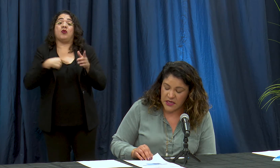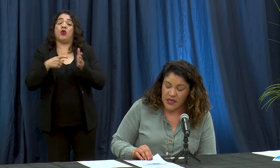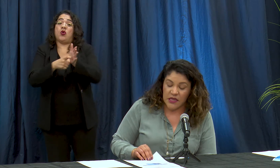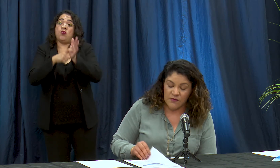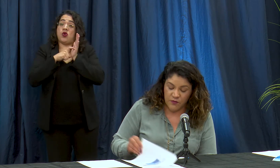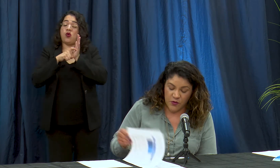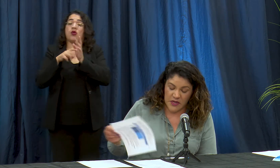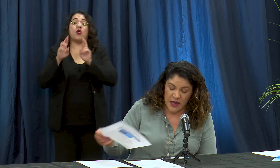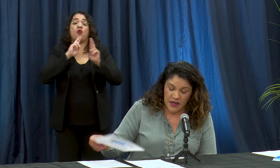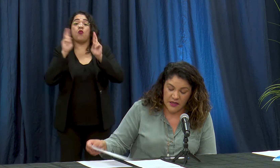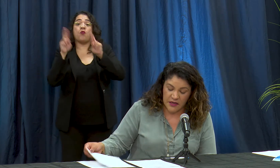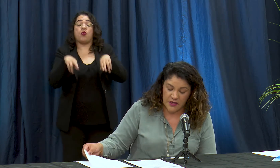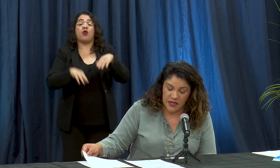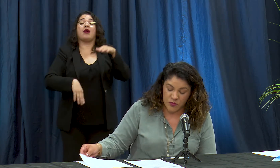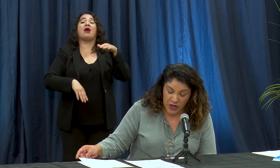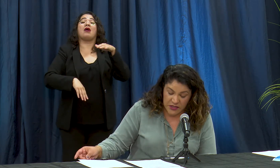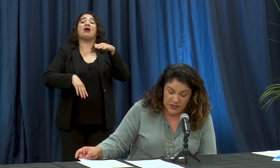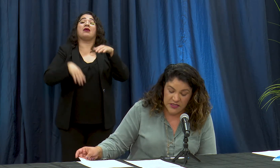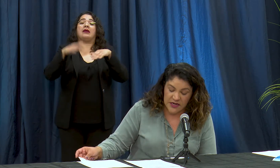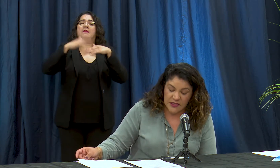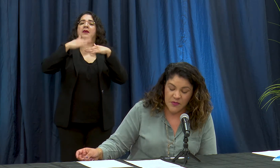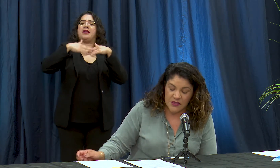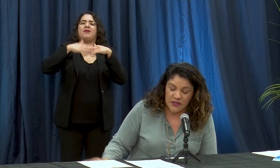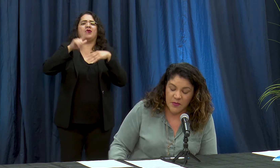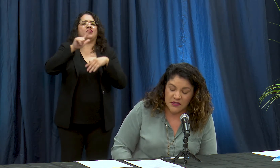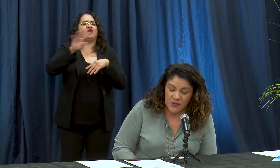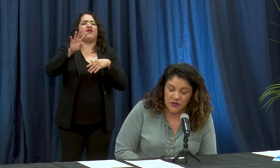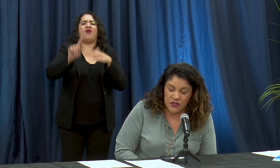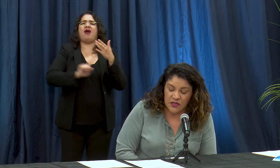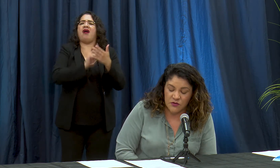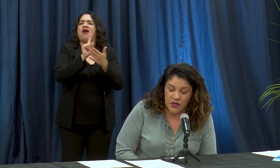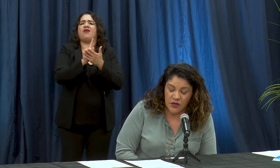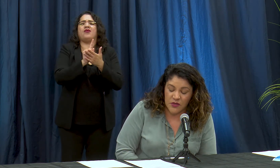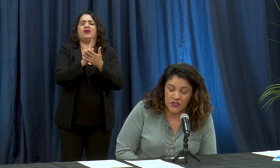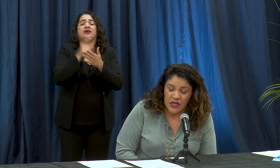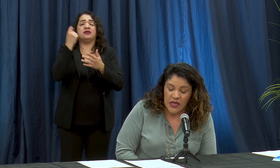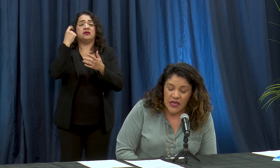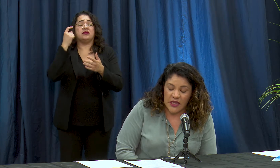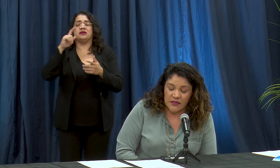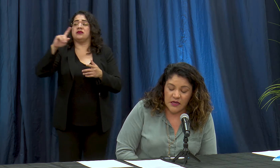informing al la suertes directamente al departamento de salud el on bitch entre